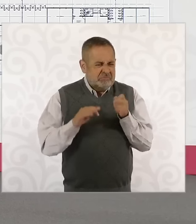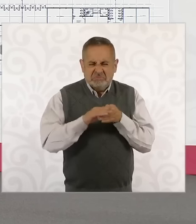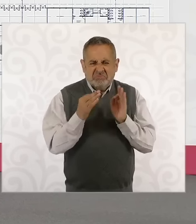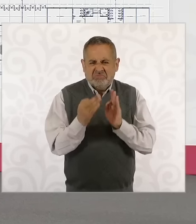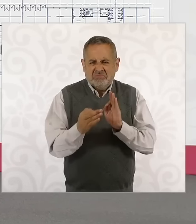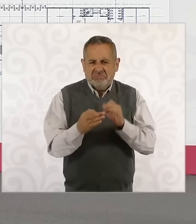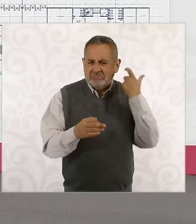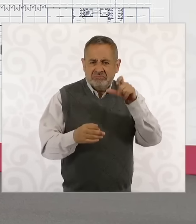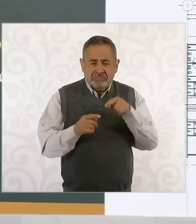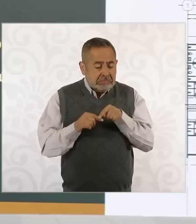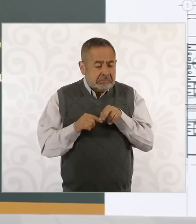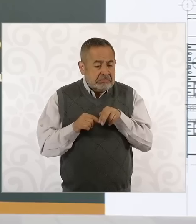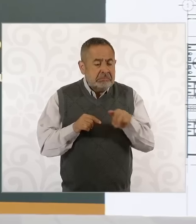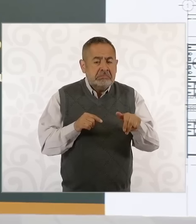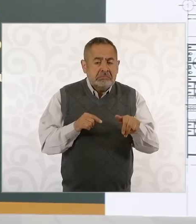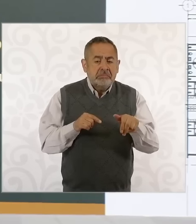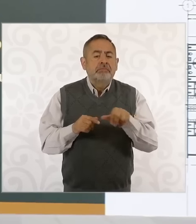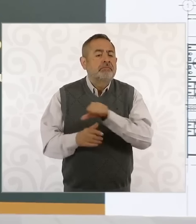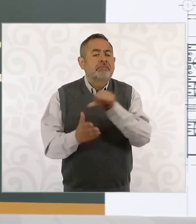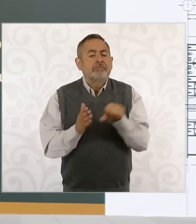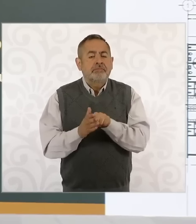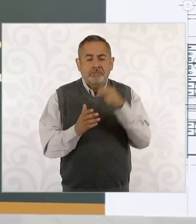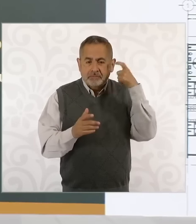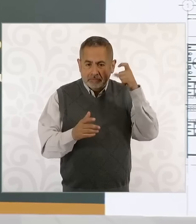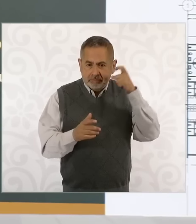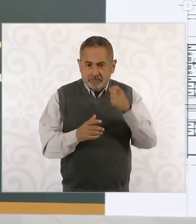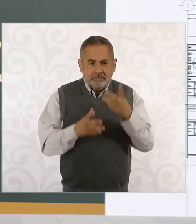se puede caminar al centro histórico de Querétaro. es de alta densidad poblacional, es decir,